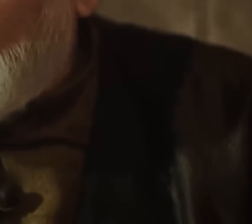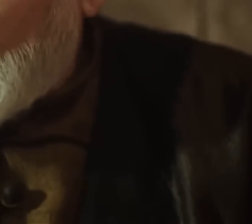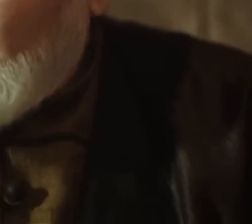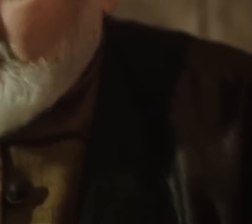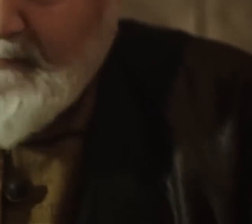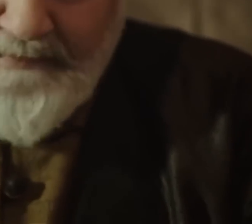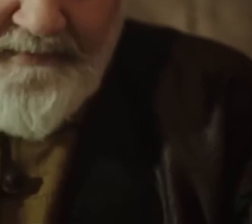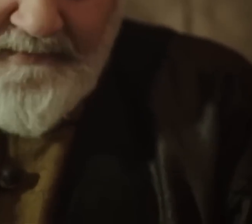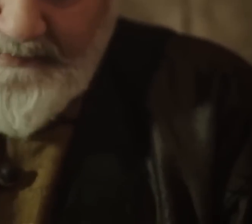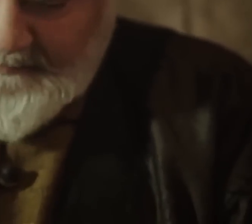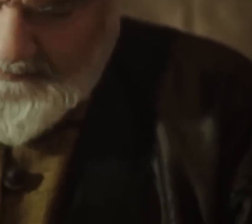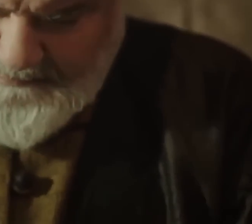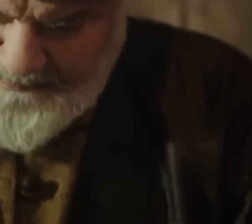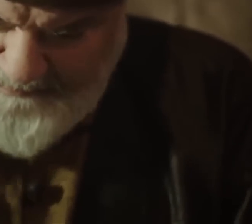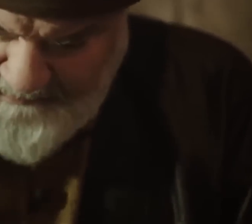(Sessizlik)